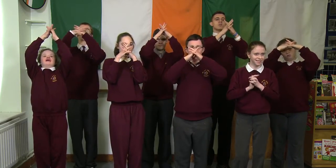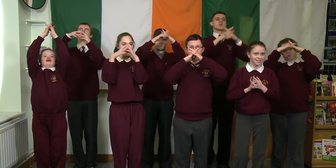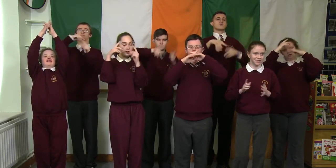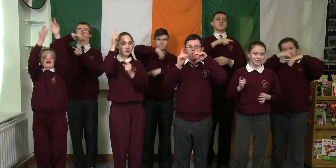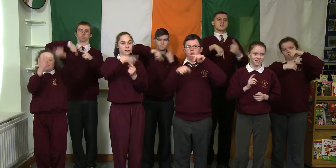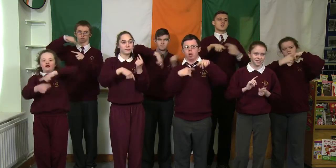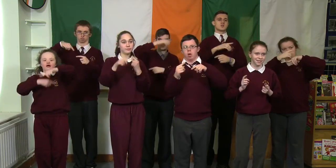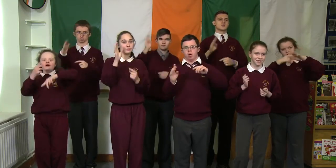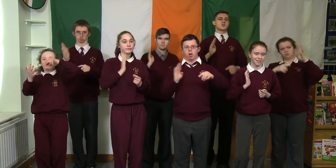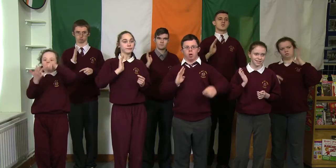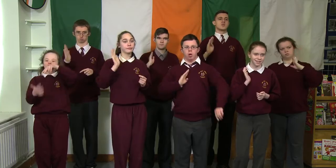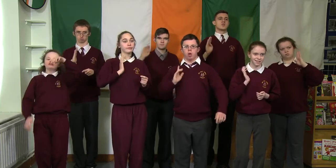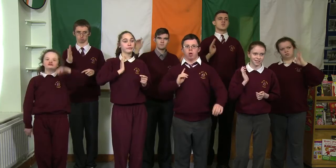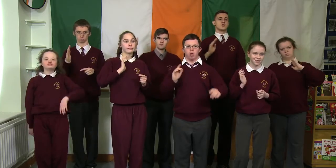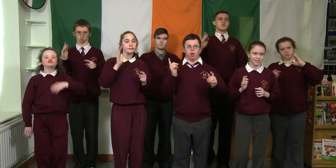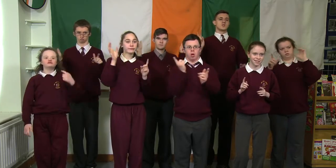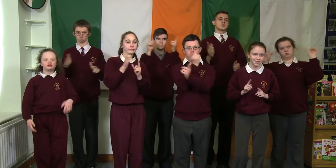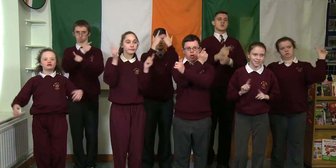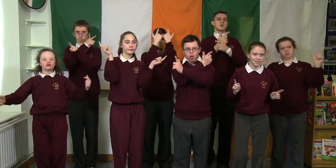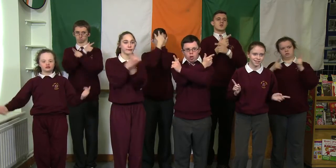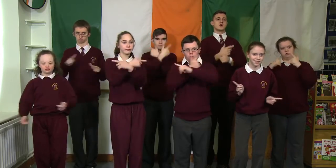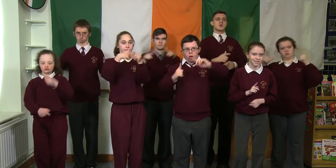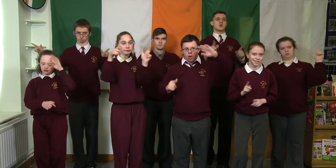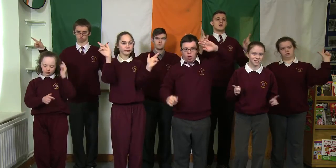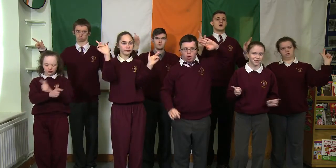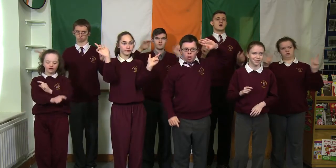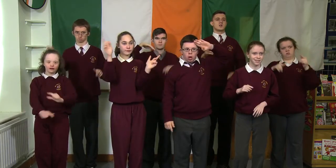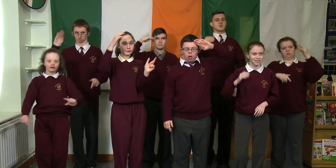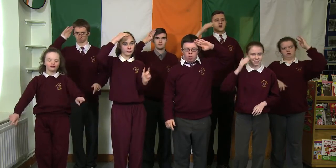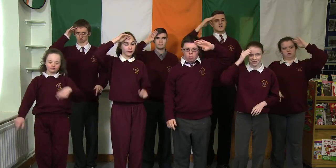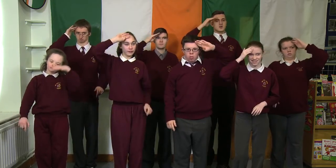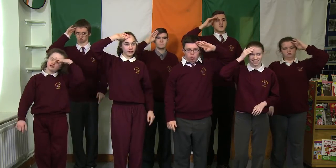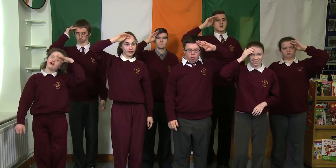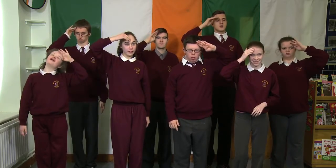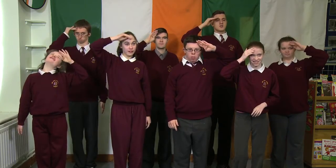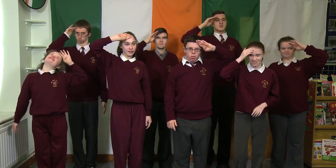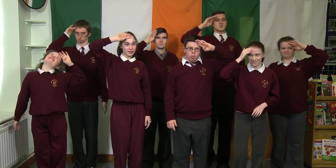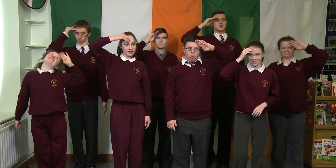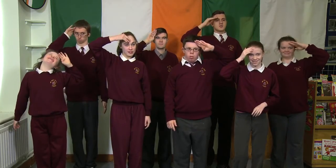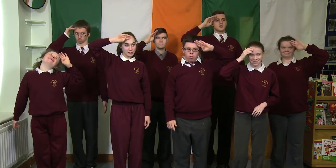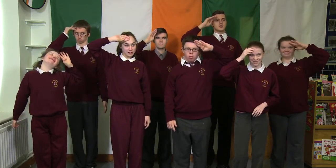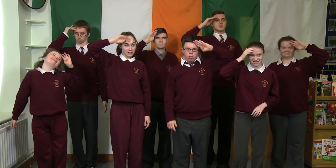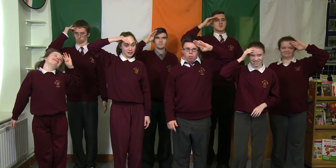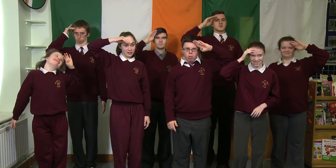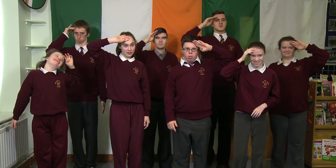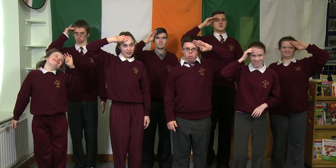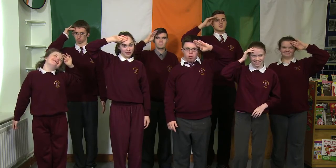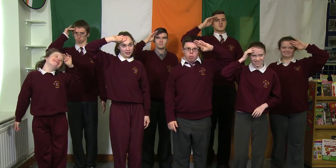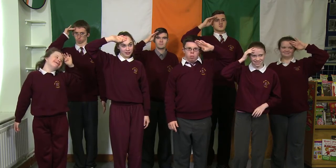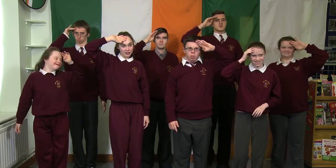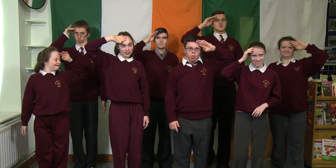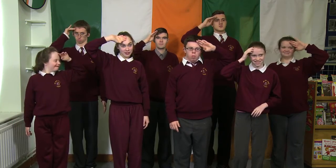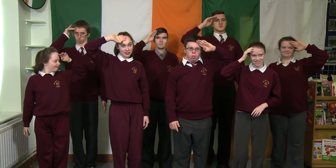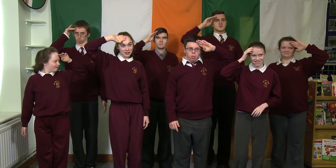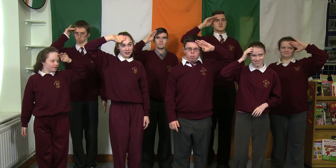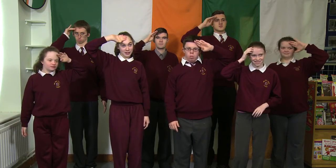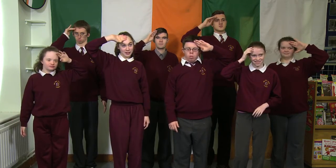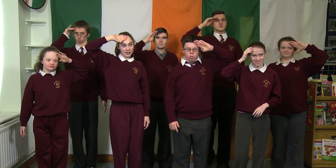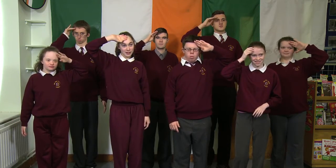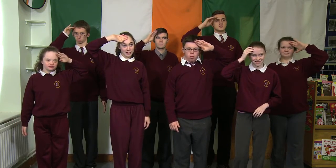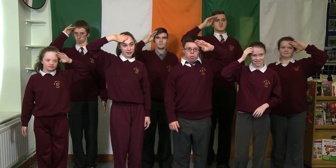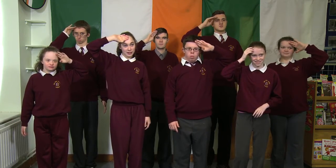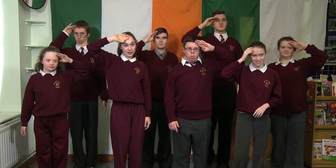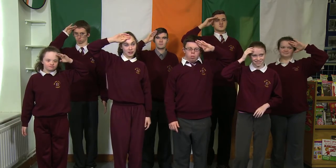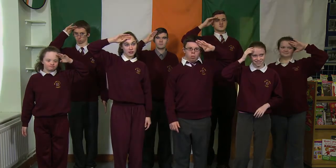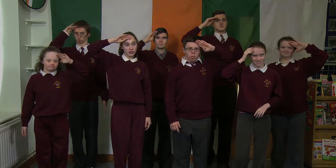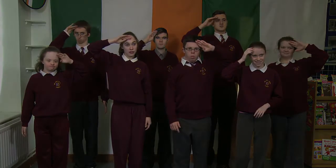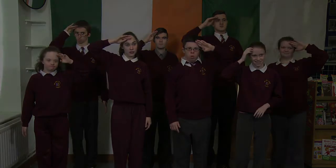Seo libh canaídh amhrán na bhfiann